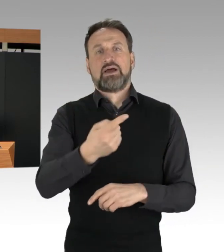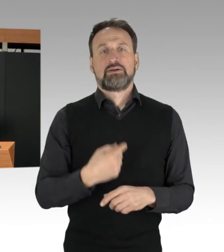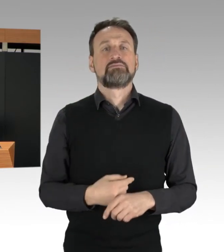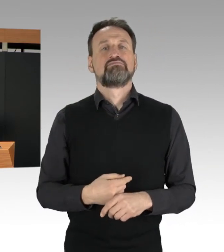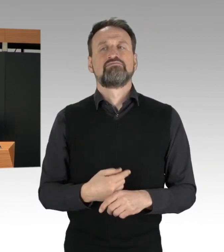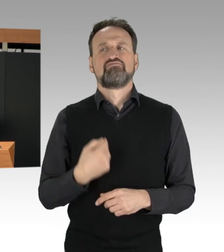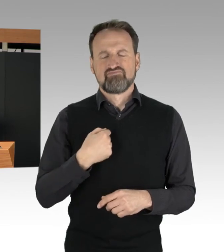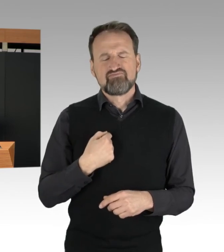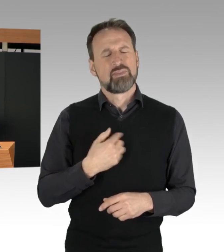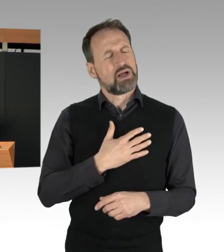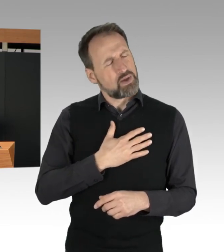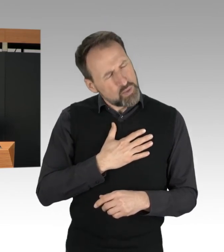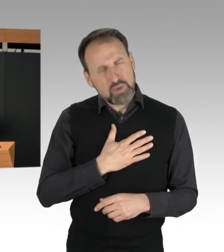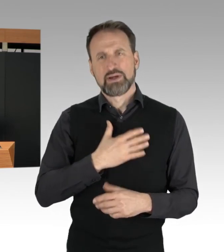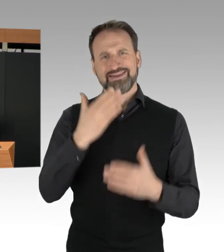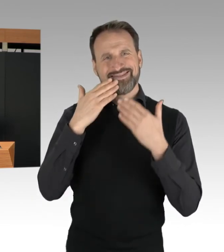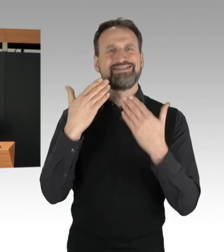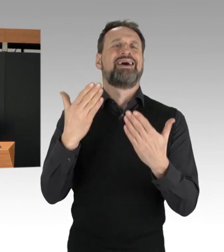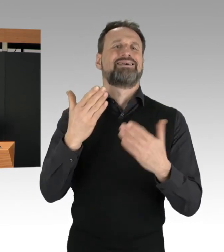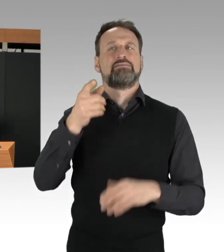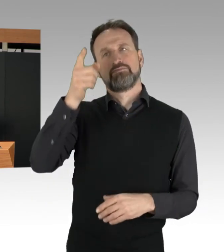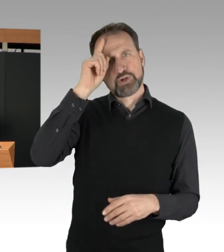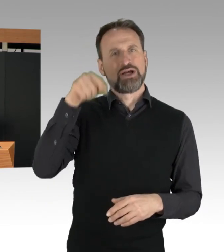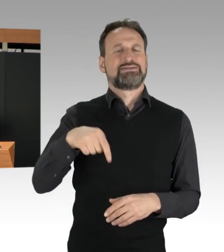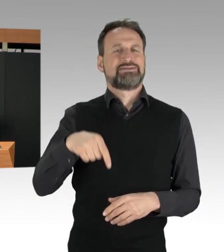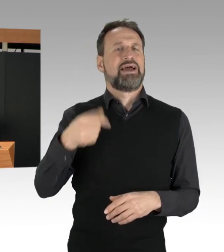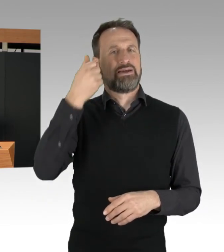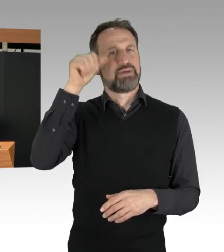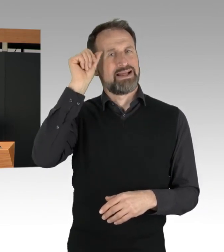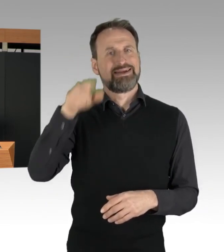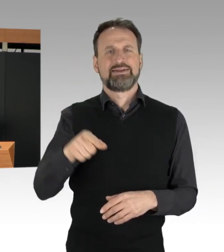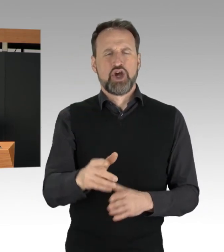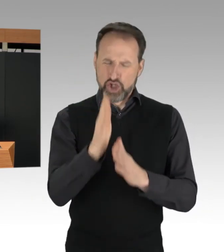aber sehr besonnene Vorgehen der Einsatzkräfte bedanken.